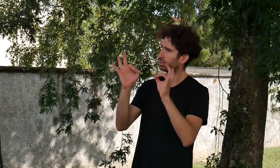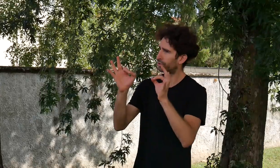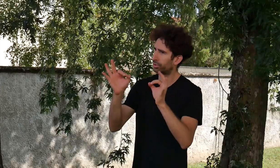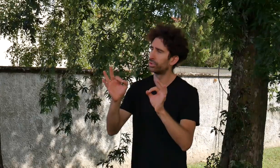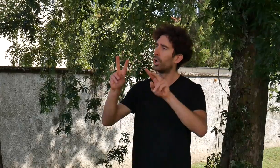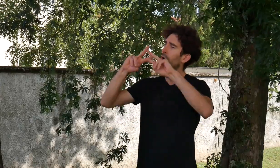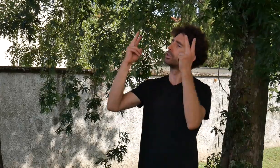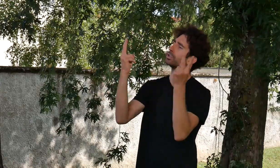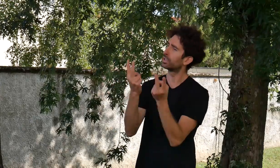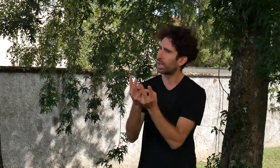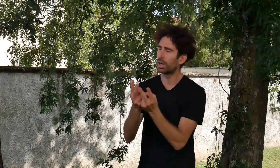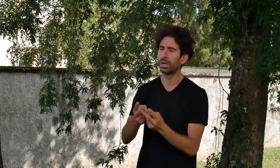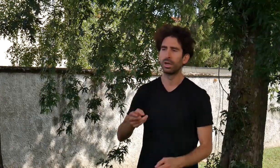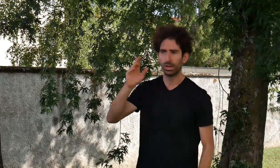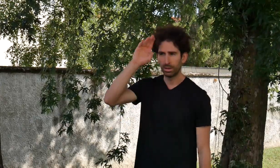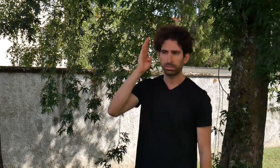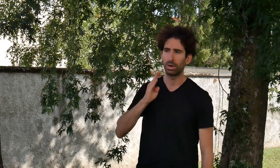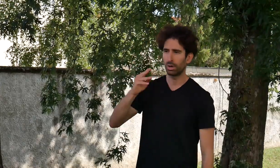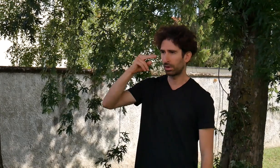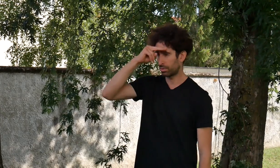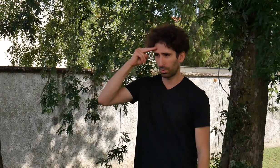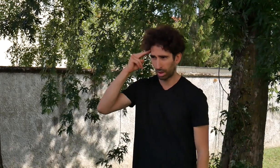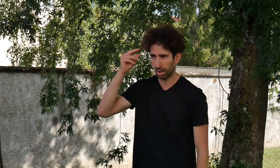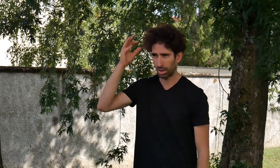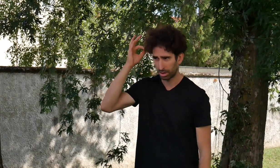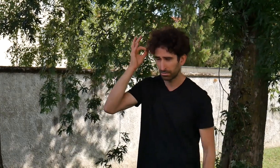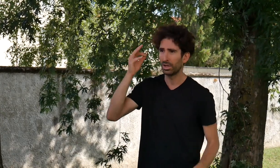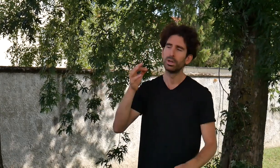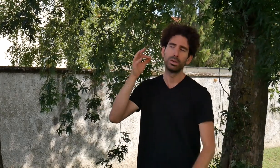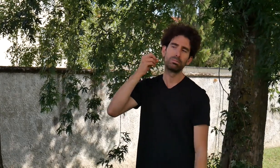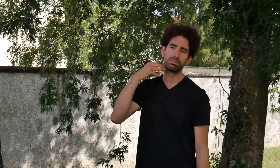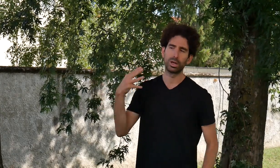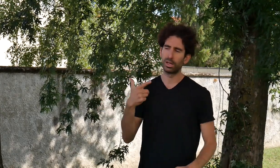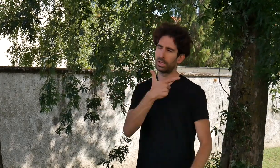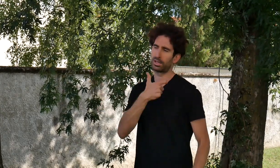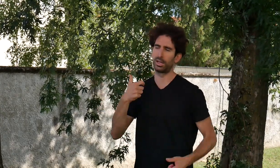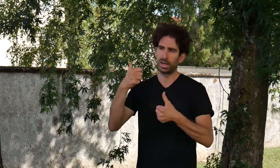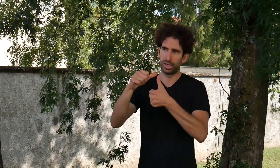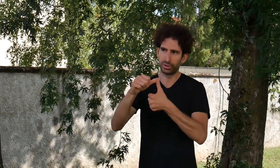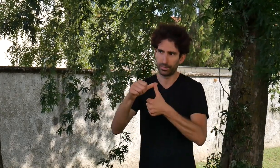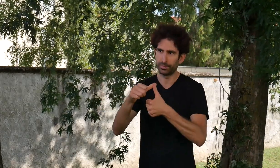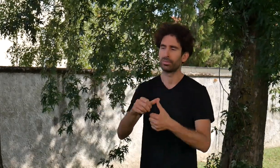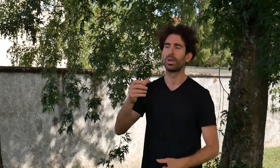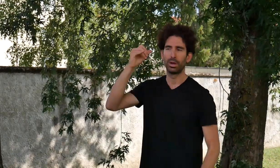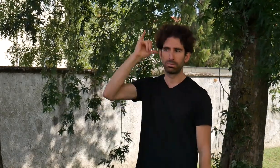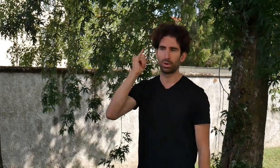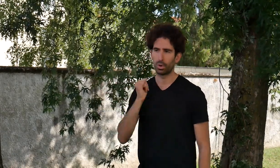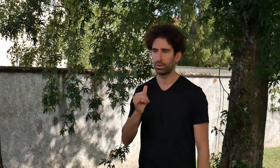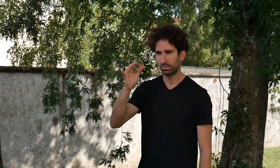C'est juste. En général, les bruns et les noirs présentent des cheveux gris argentés. Chez les blonds,